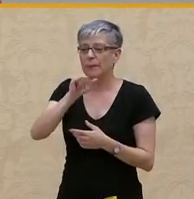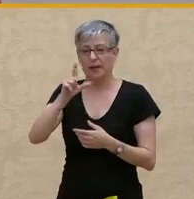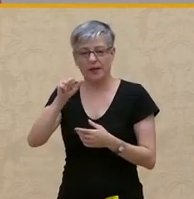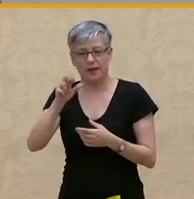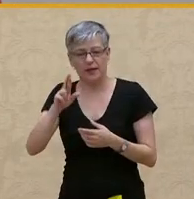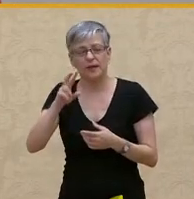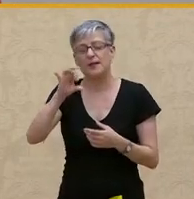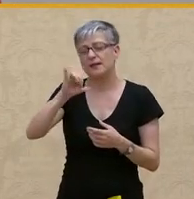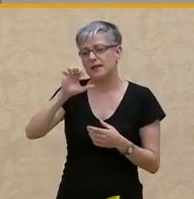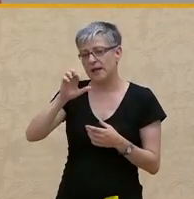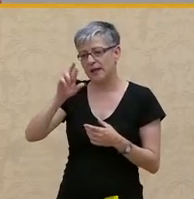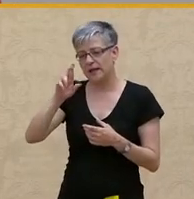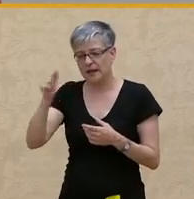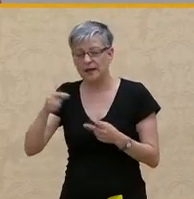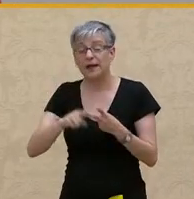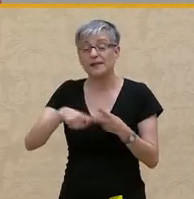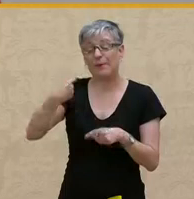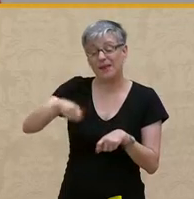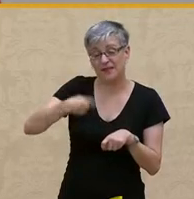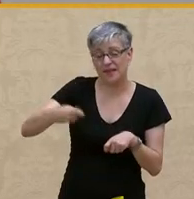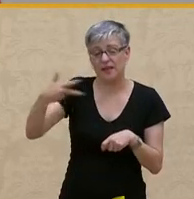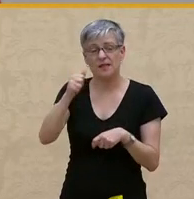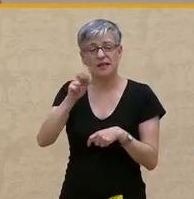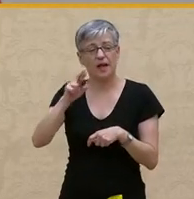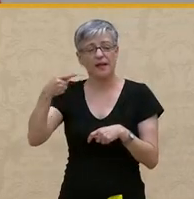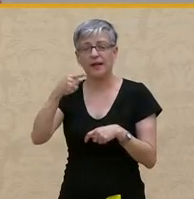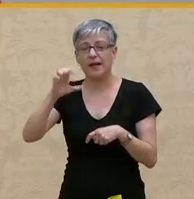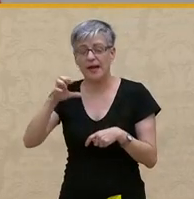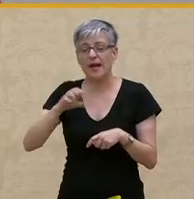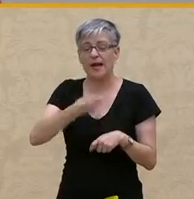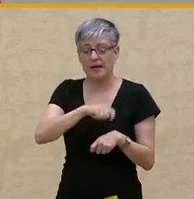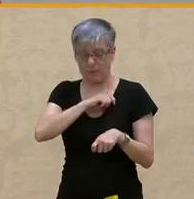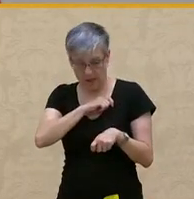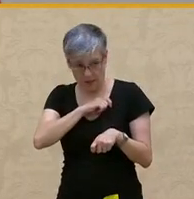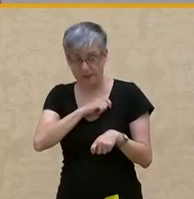presidenta de la asociación Charge España, madre de un niño con estas condiciones y